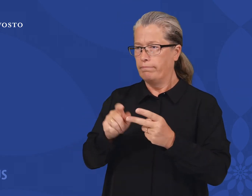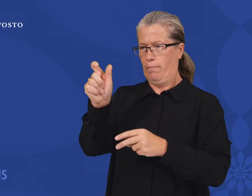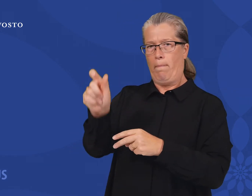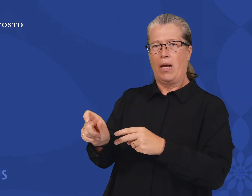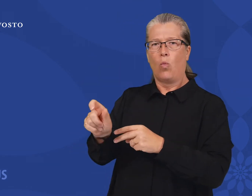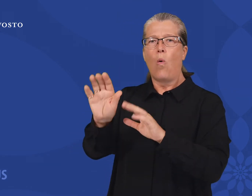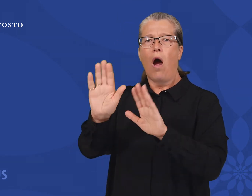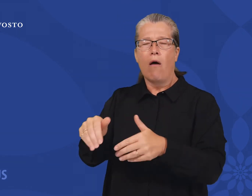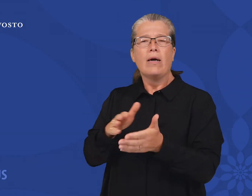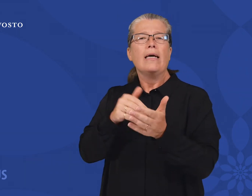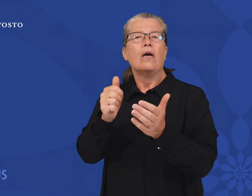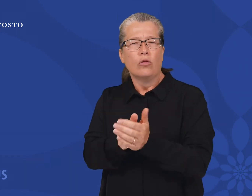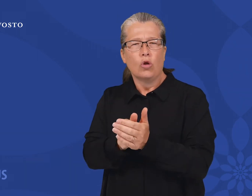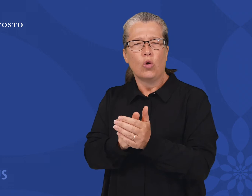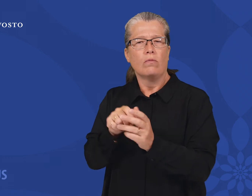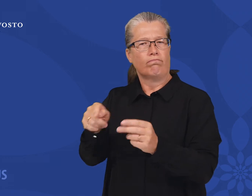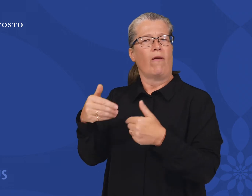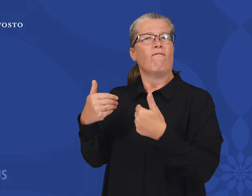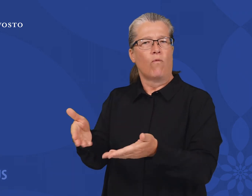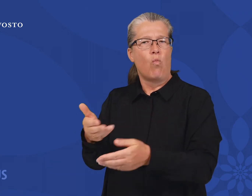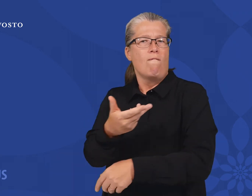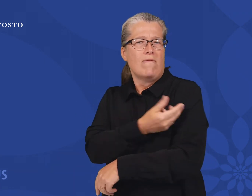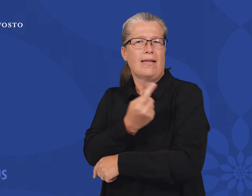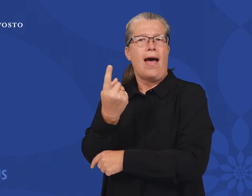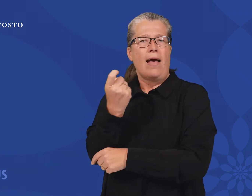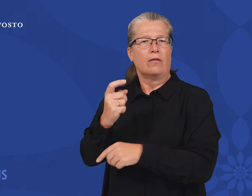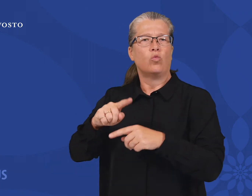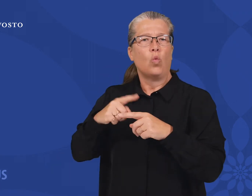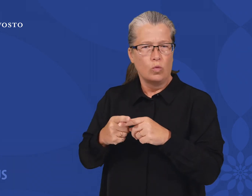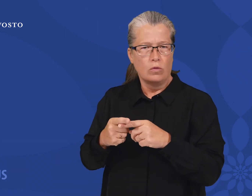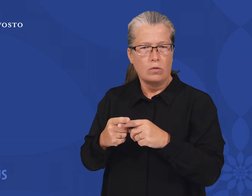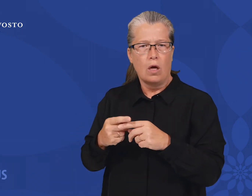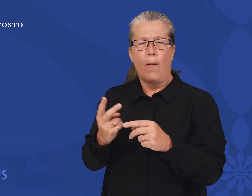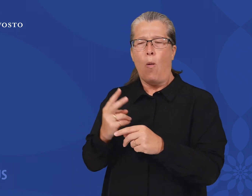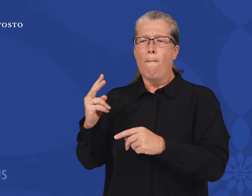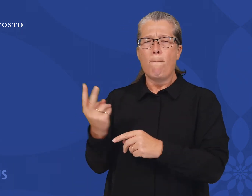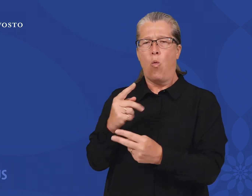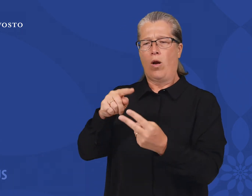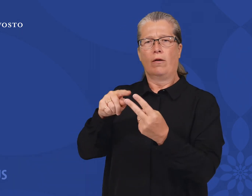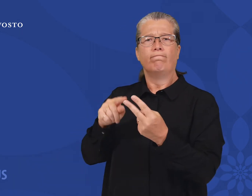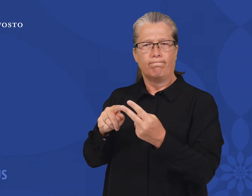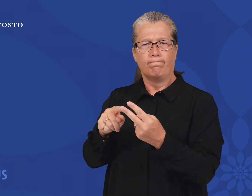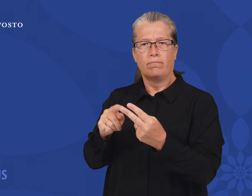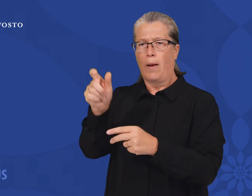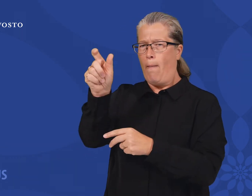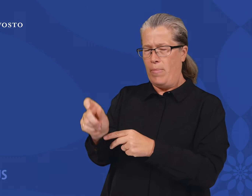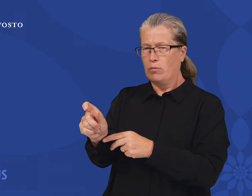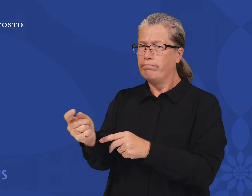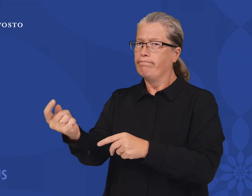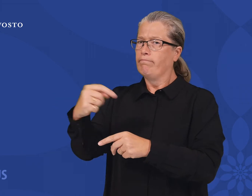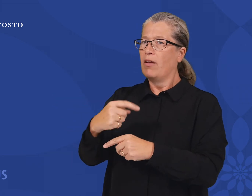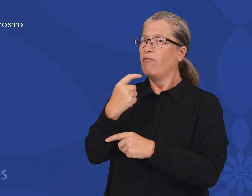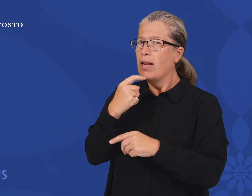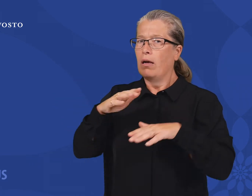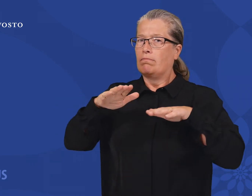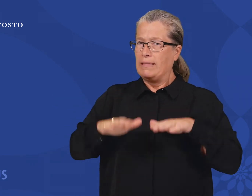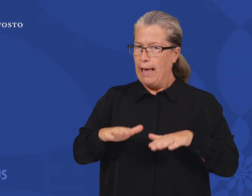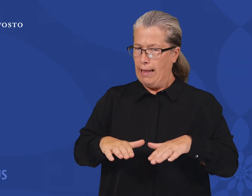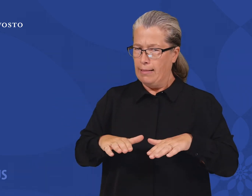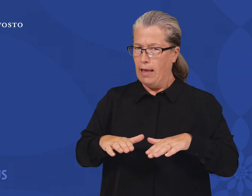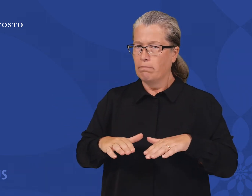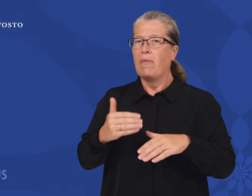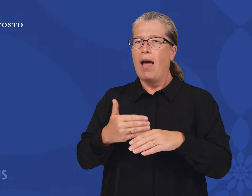ankomsten till Finland eller ett intyg över att de fått den första vaccindosen ska ta -